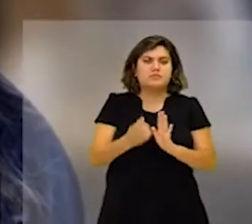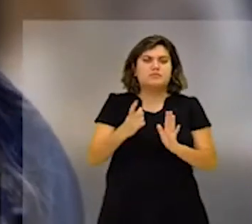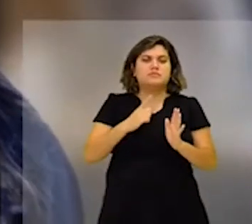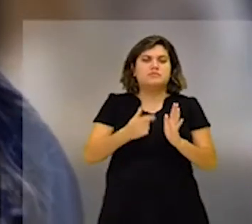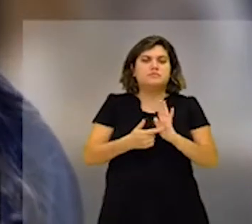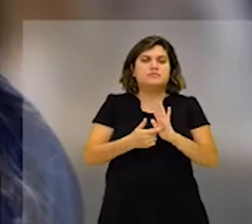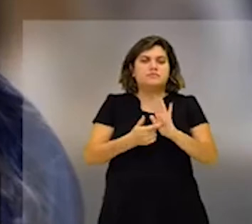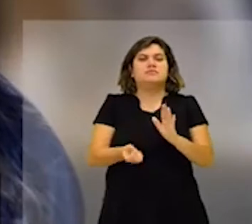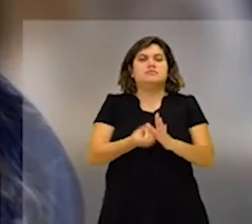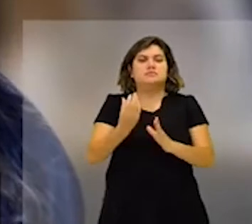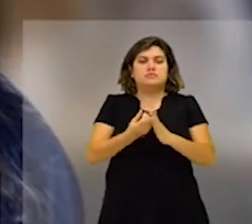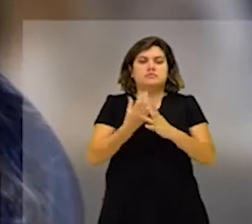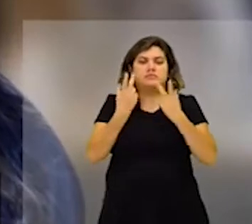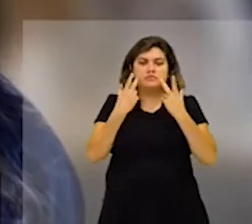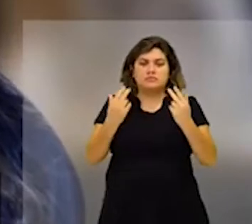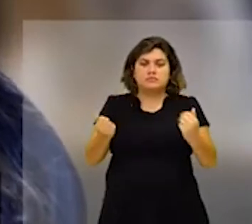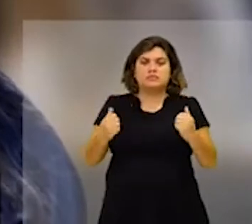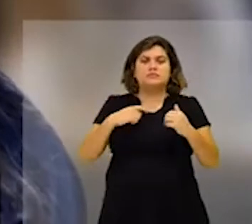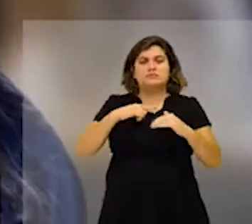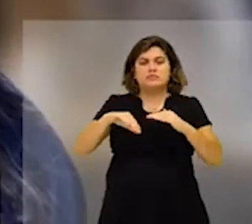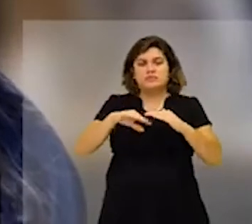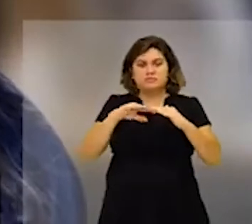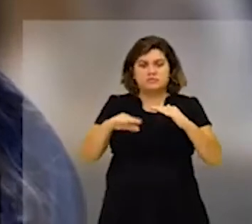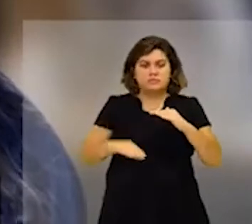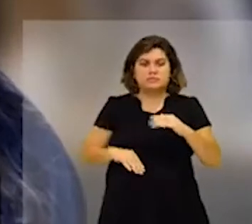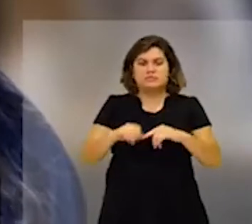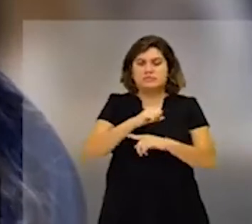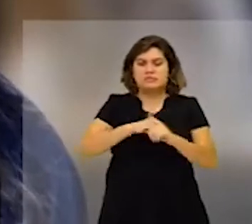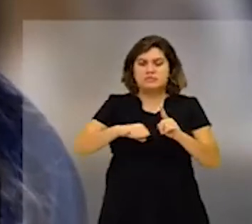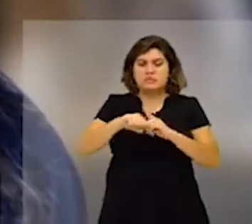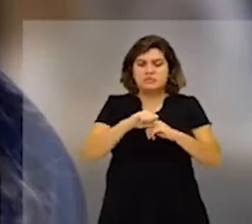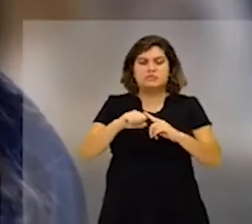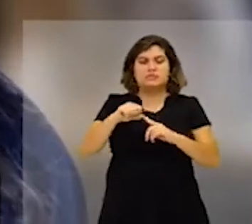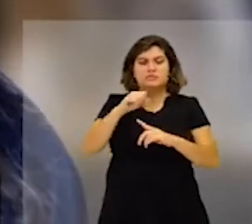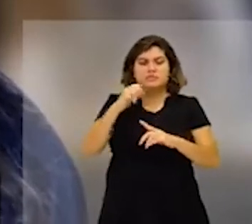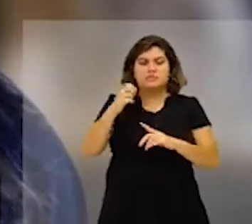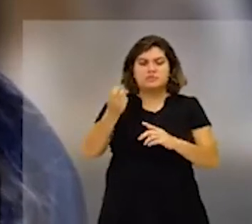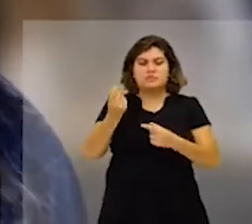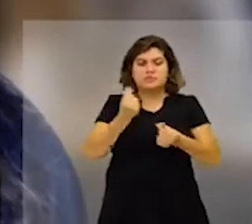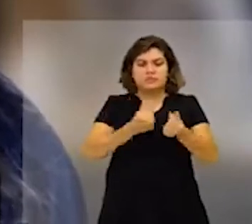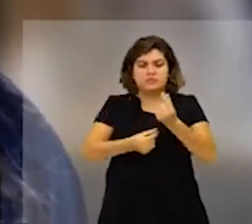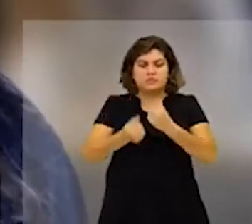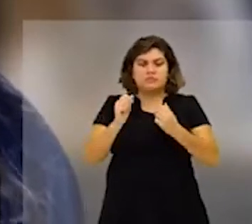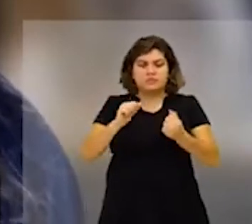desigualdades econômicas sociais das Diferenças étnicas e quais são consideradas desigualdades